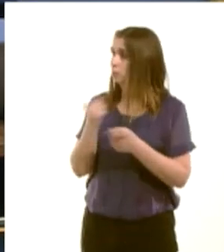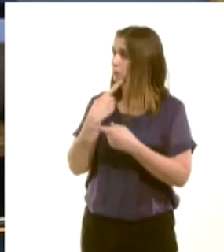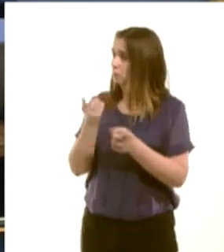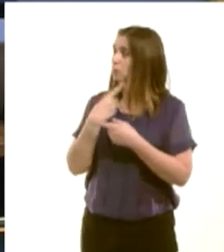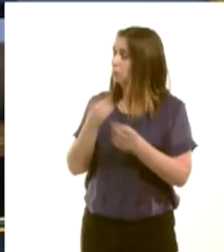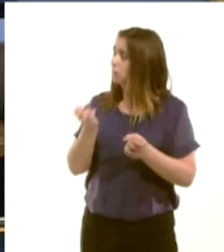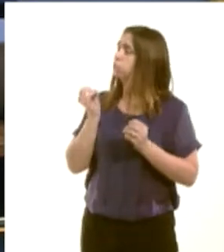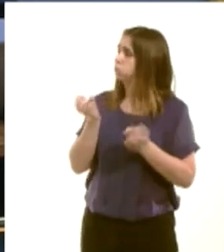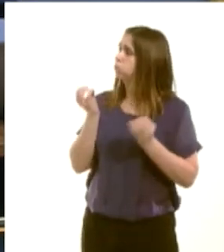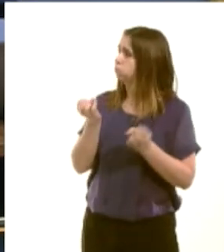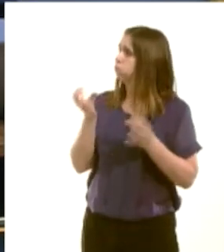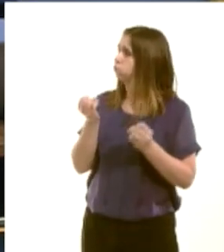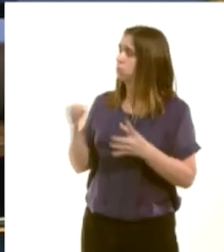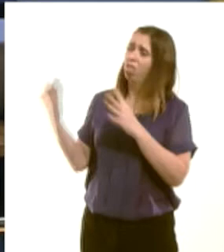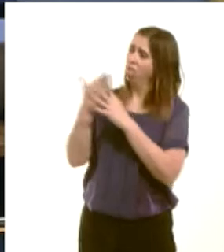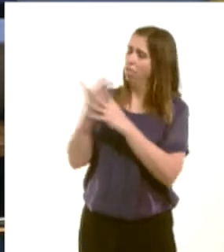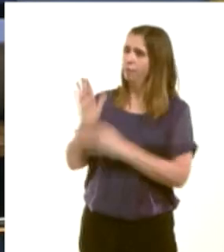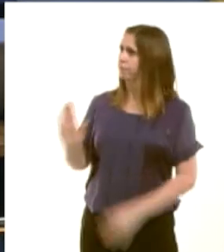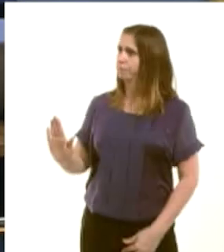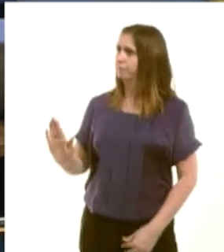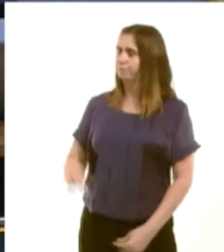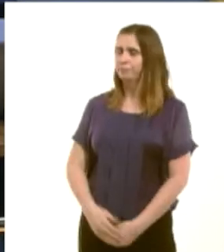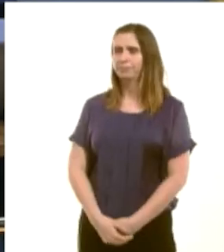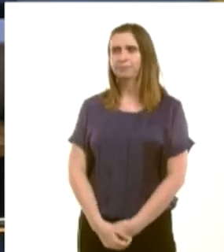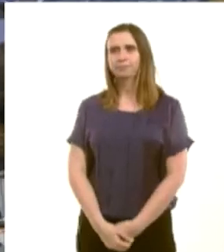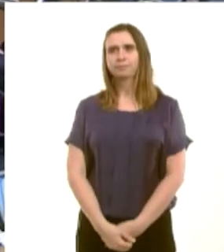have their opportunity. Aled Roberts. Aled Roberts: Diolch, Lywydd. Rych chi wedi